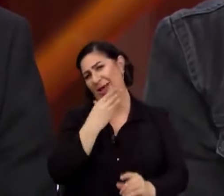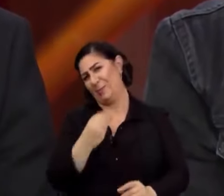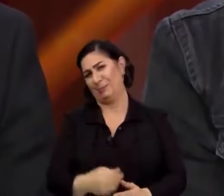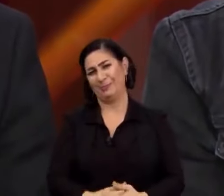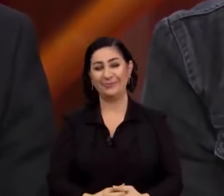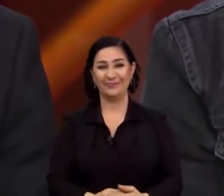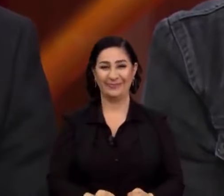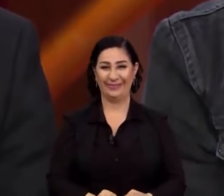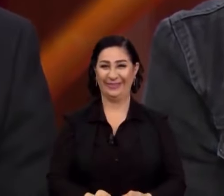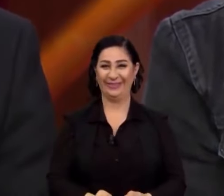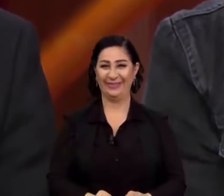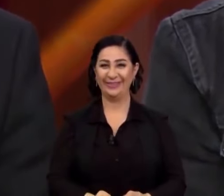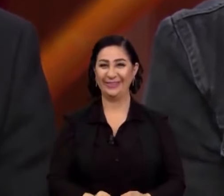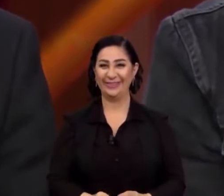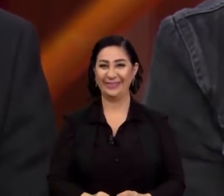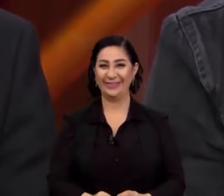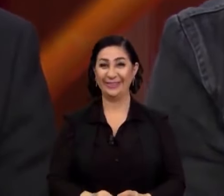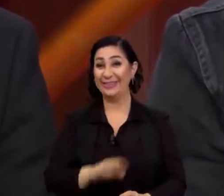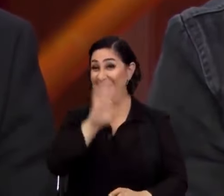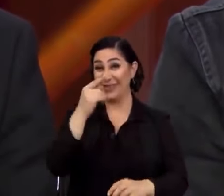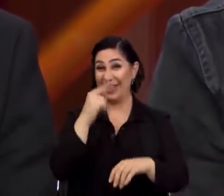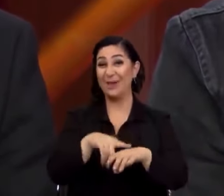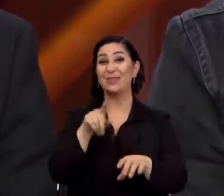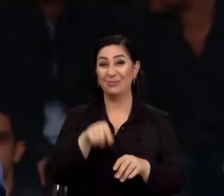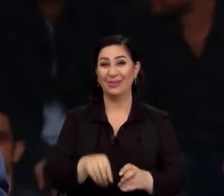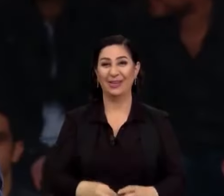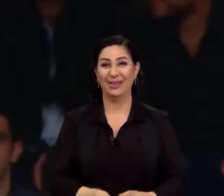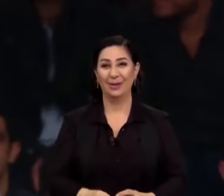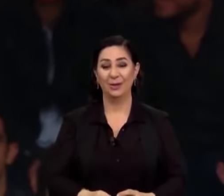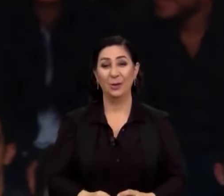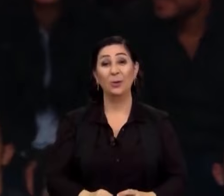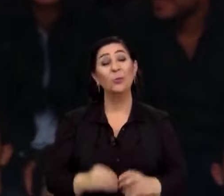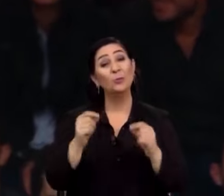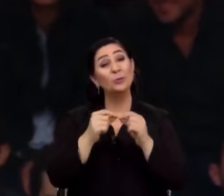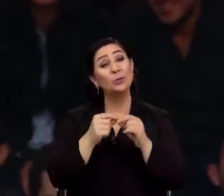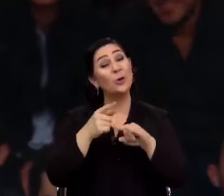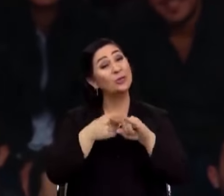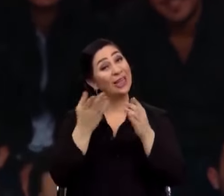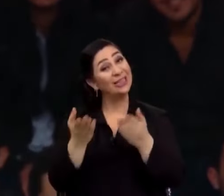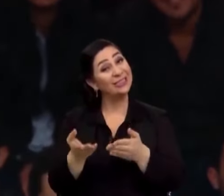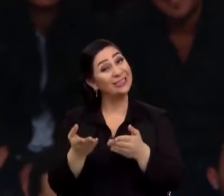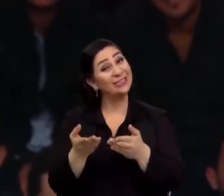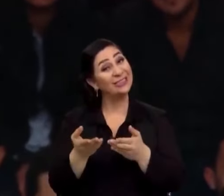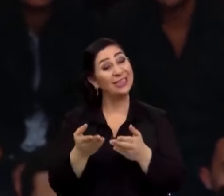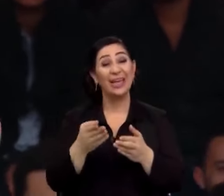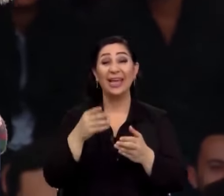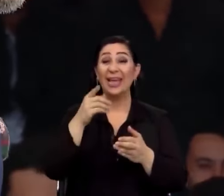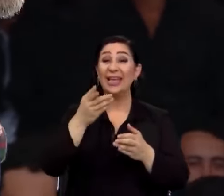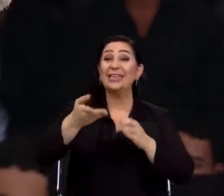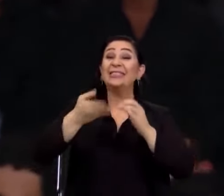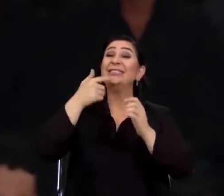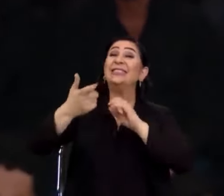yoktur Hiç Kimse inanmadı buna Burcu Hoş geldiniz Helenistik dönemden saçlarınız